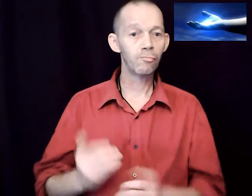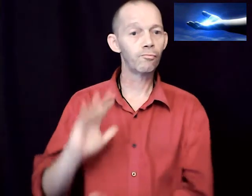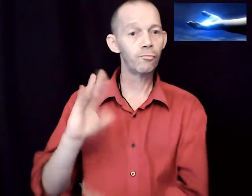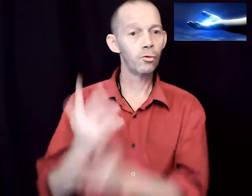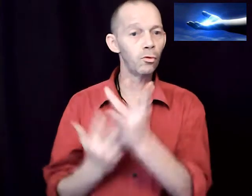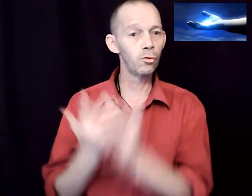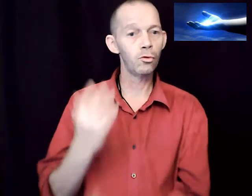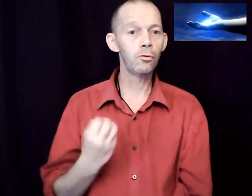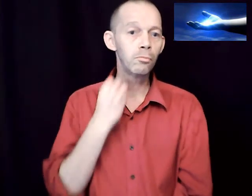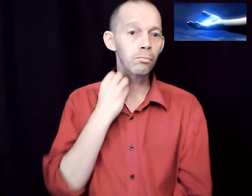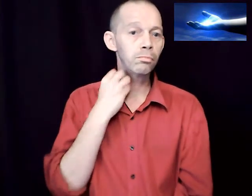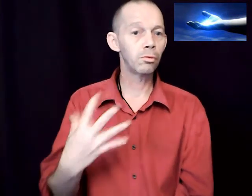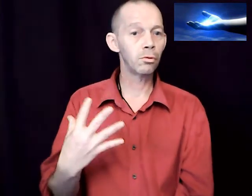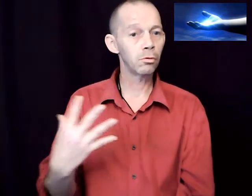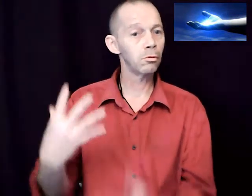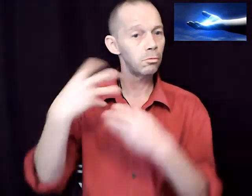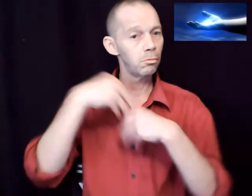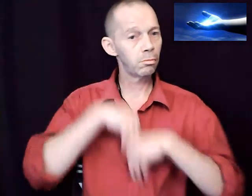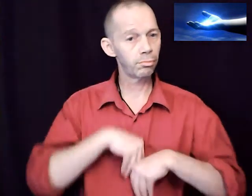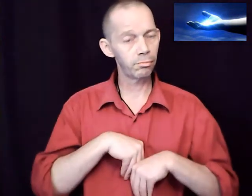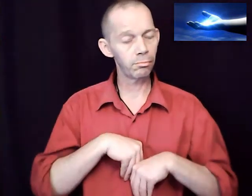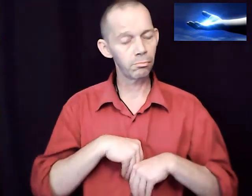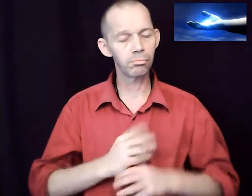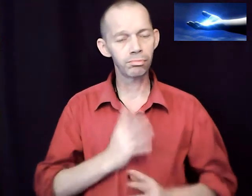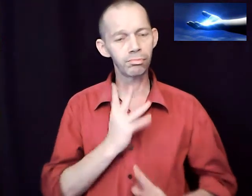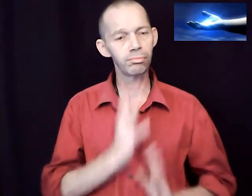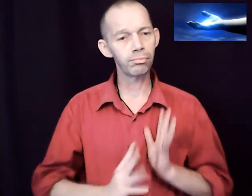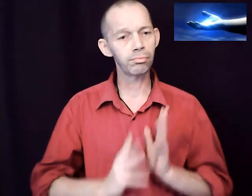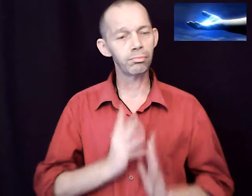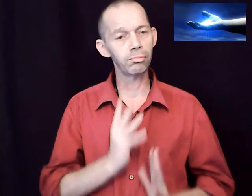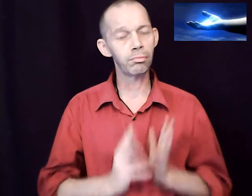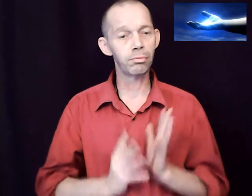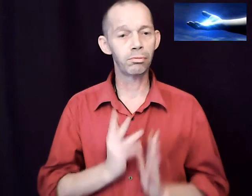Je suis un être de feu blanc